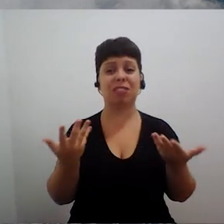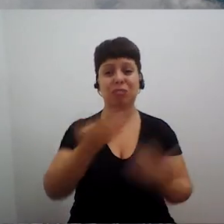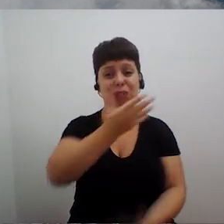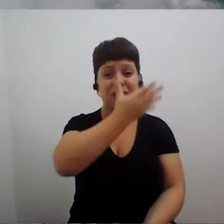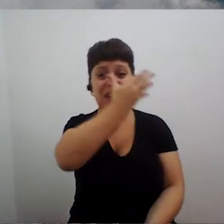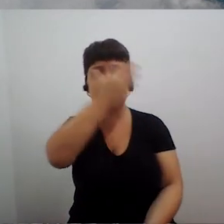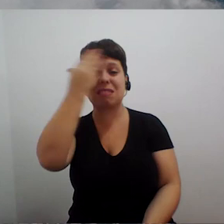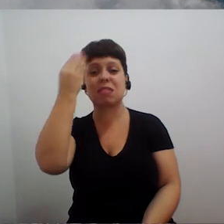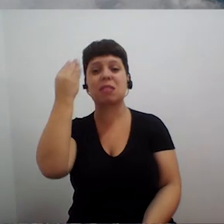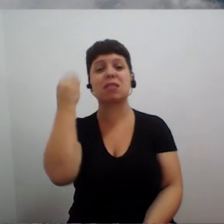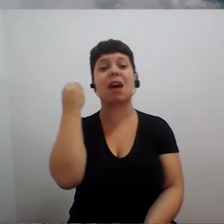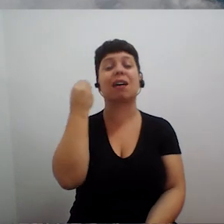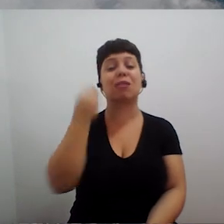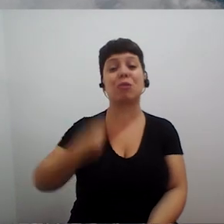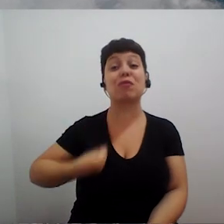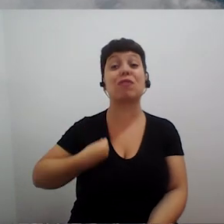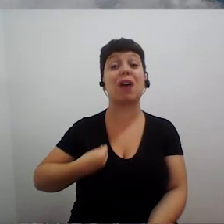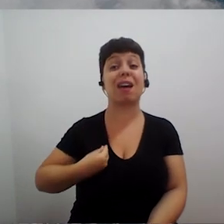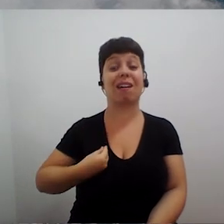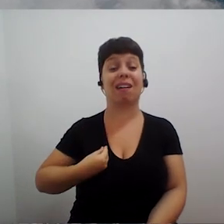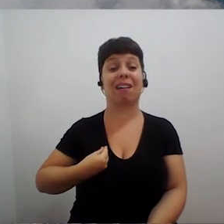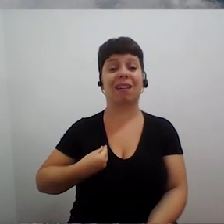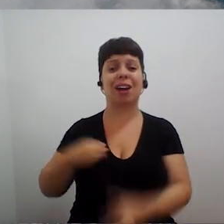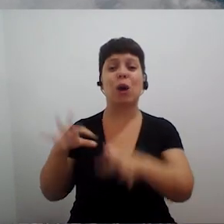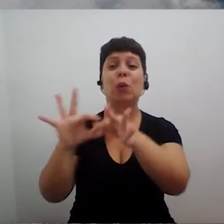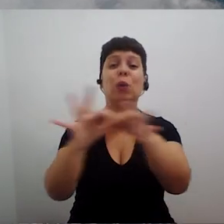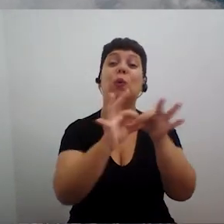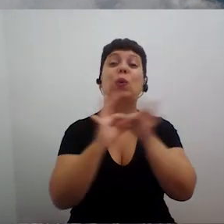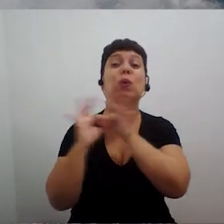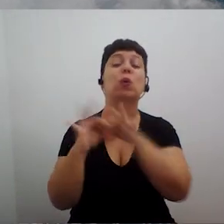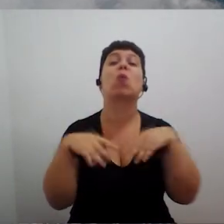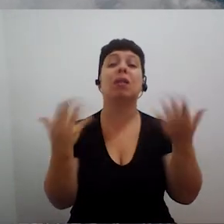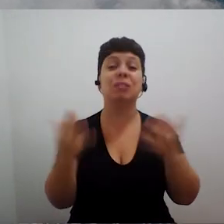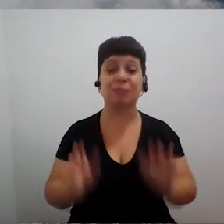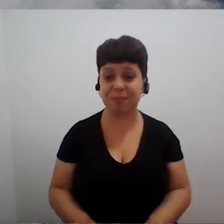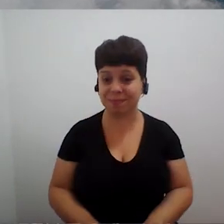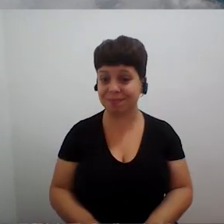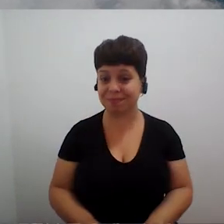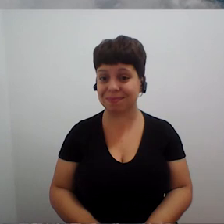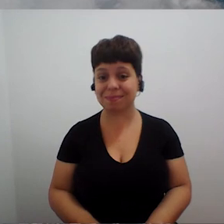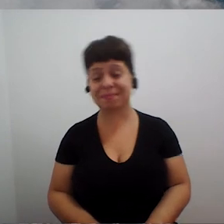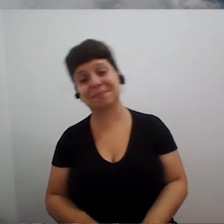Que nós desaprendemos a viver em união